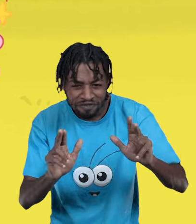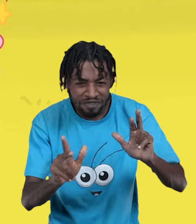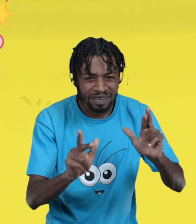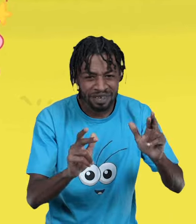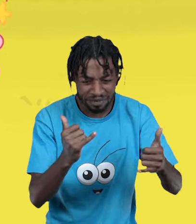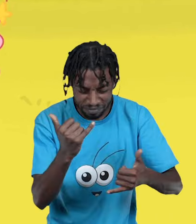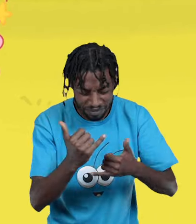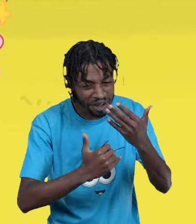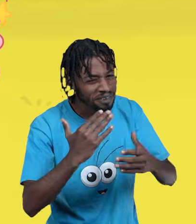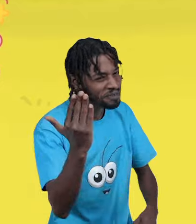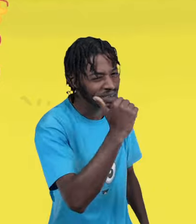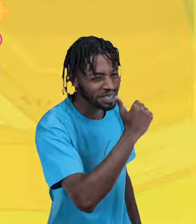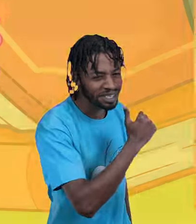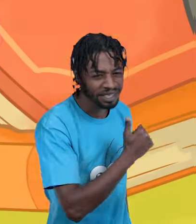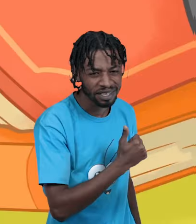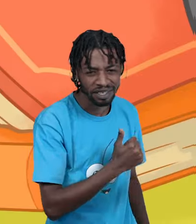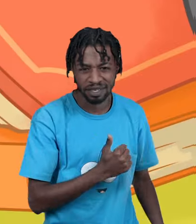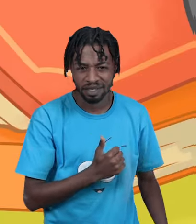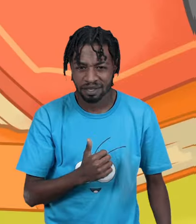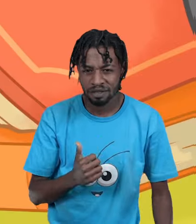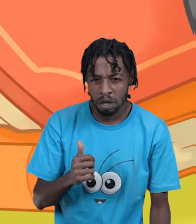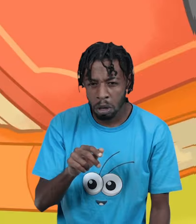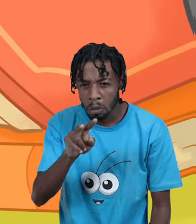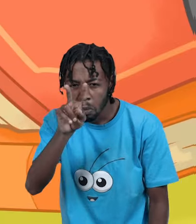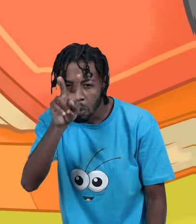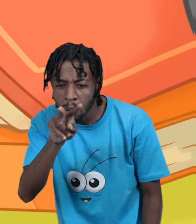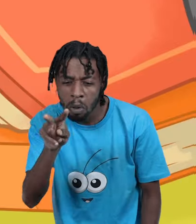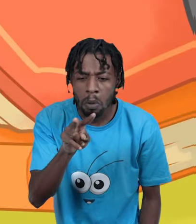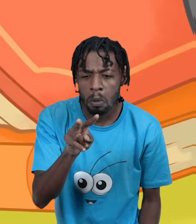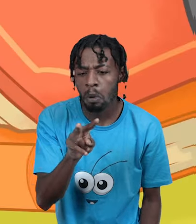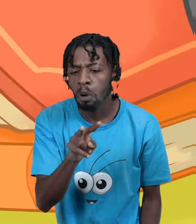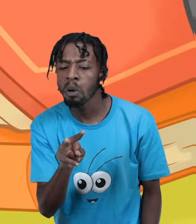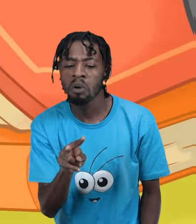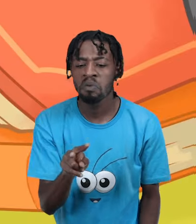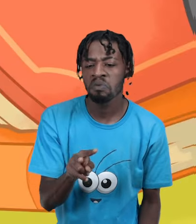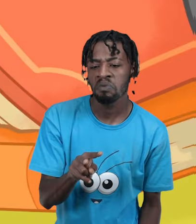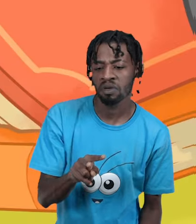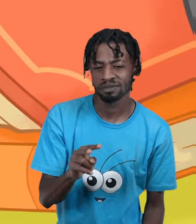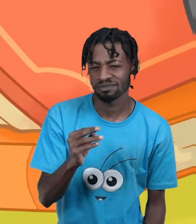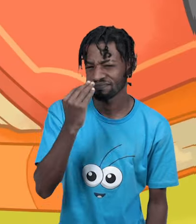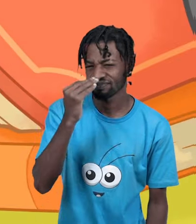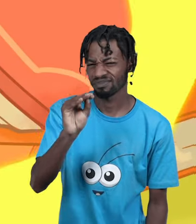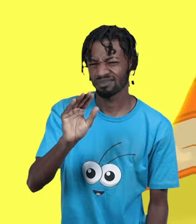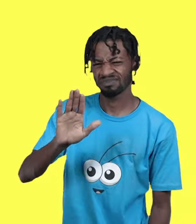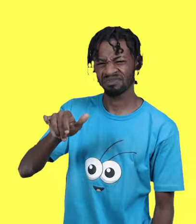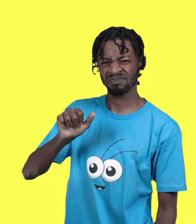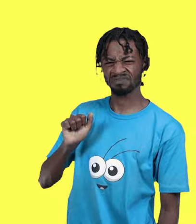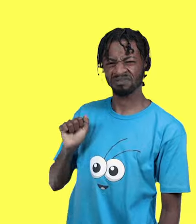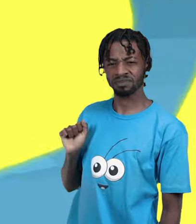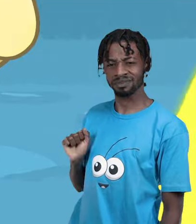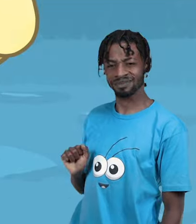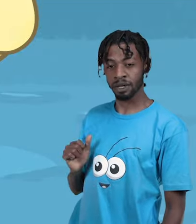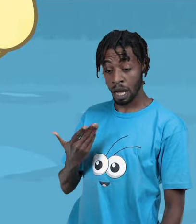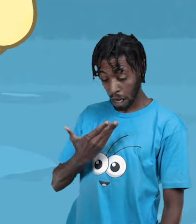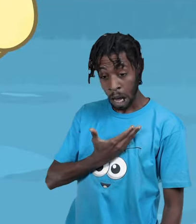Esquece a aparência Fazer amigos é bom demais